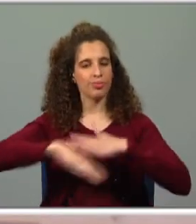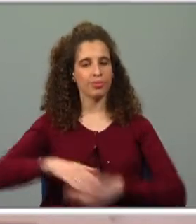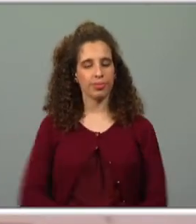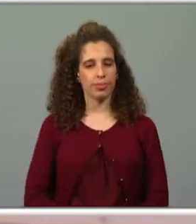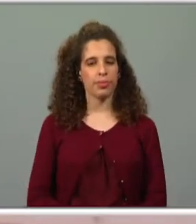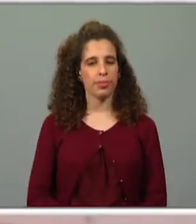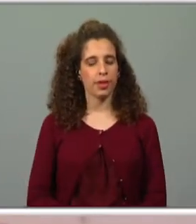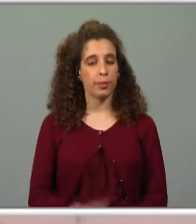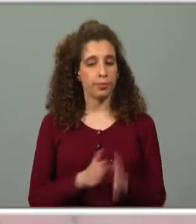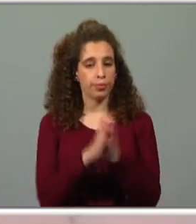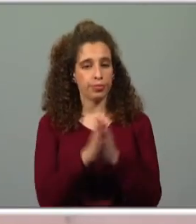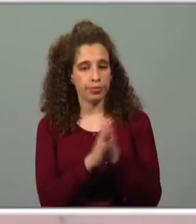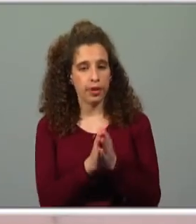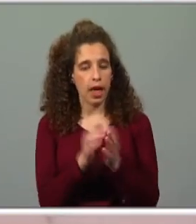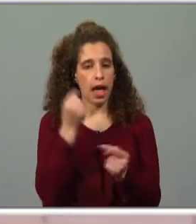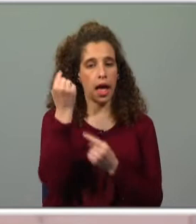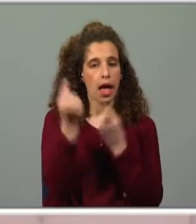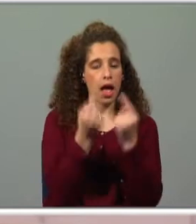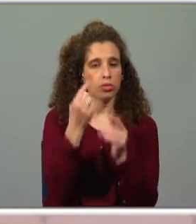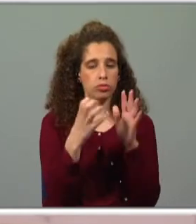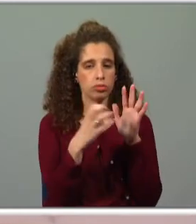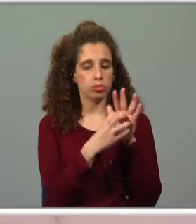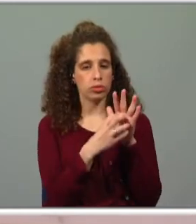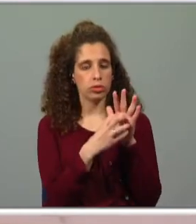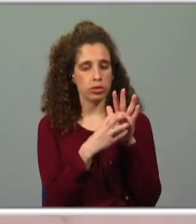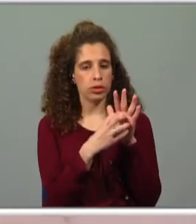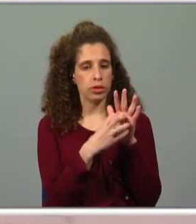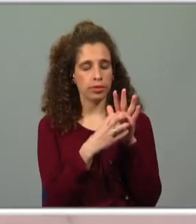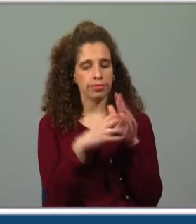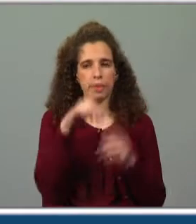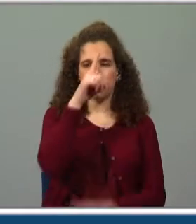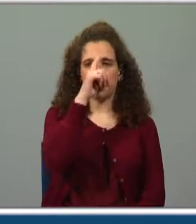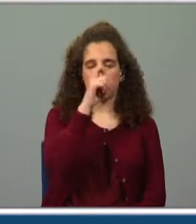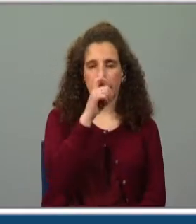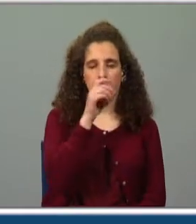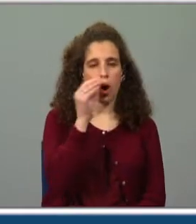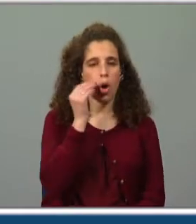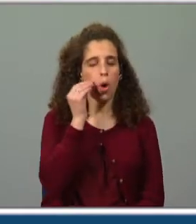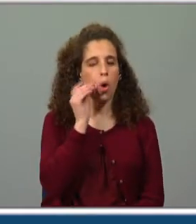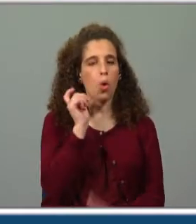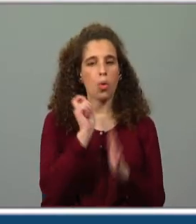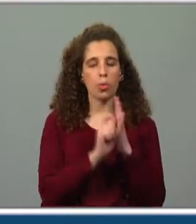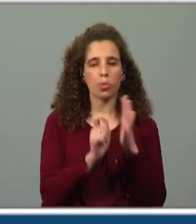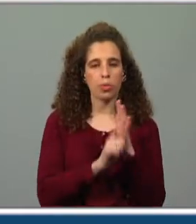vamos aproveitar algumas imagens exames relembrar como se escreve os aspectos 讓我們欣賞一些考試圖像記住如何寫方面